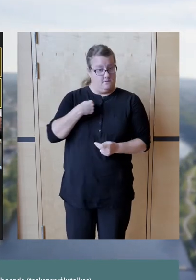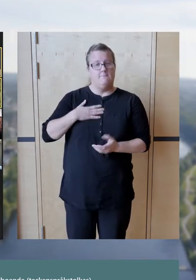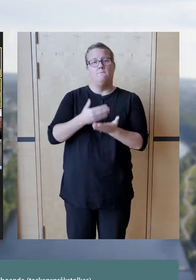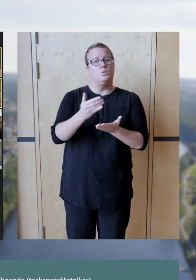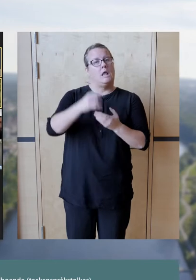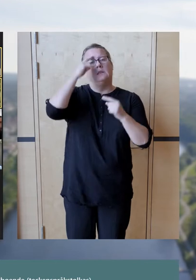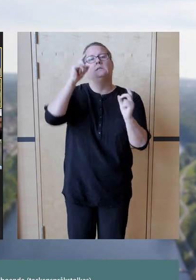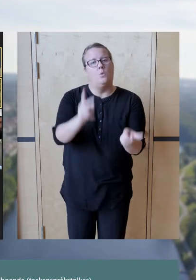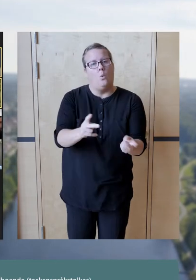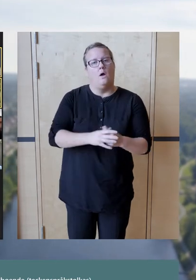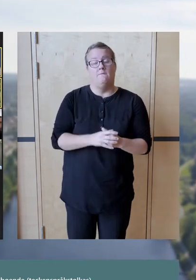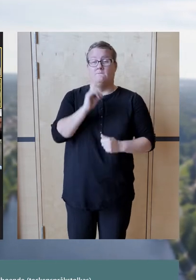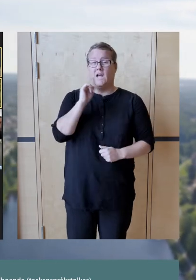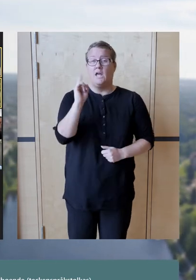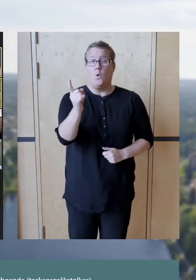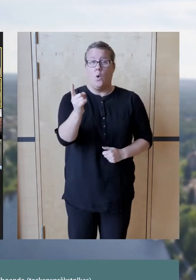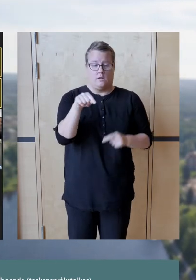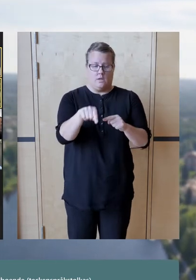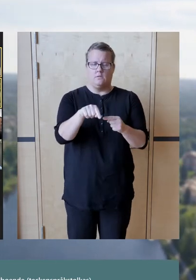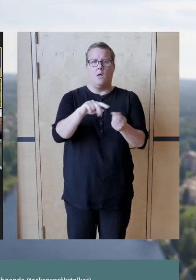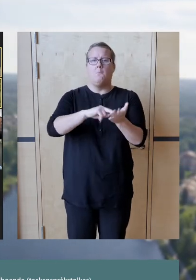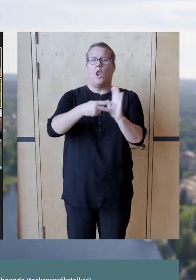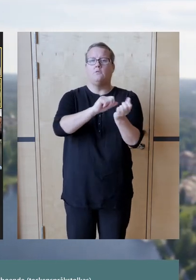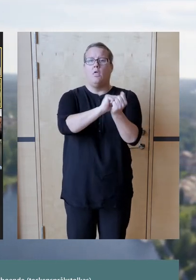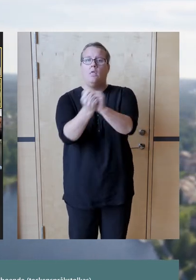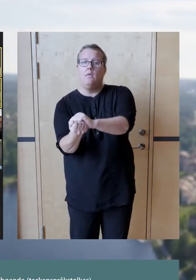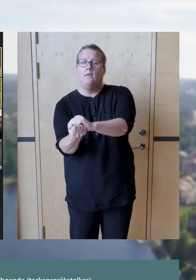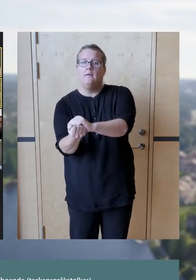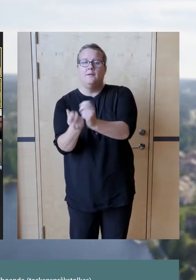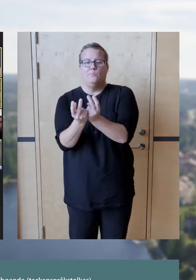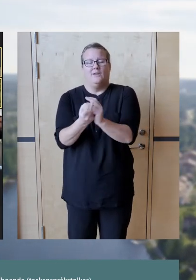Varje år värderas på den planen och därför att frågan diskuterats i nämnden varje år